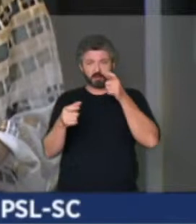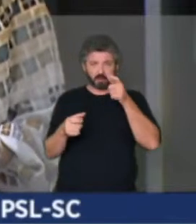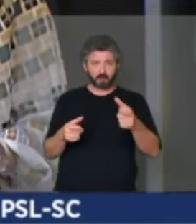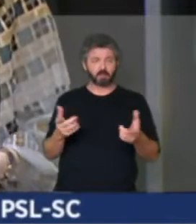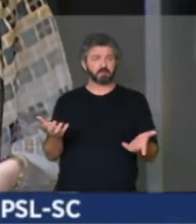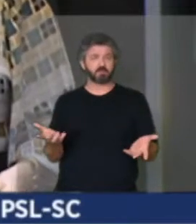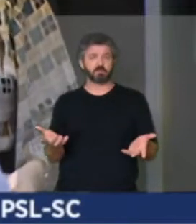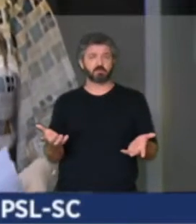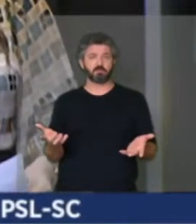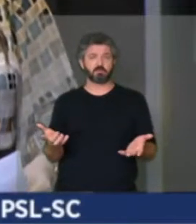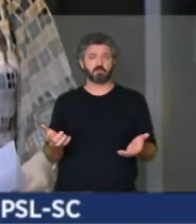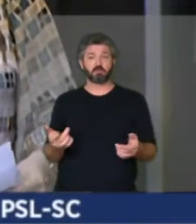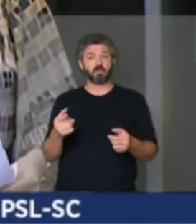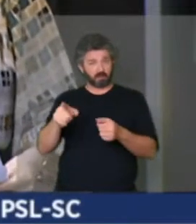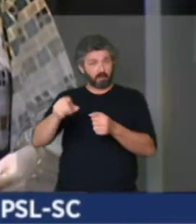O FEZ. E ELE DESDE 2018, ELE QUER QUE ELE SE AFASTOU DA